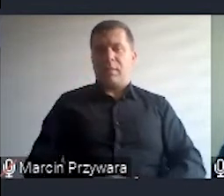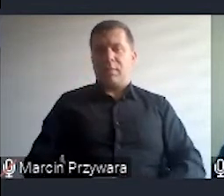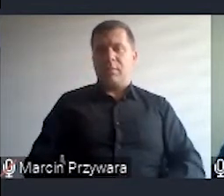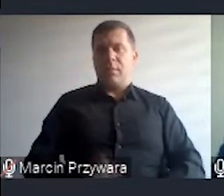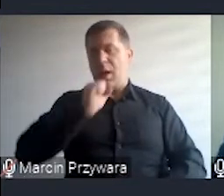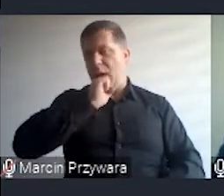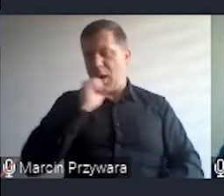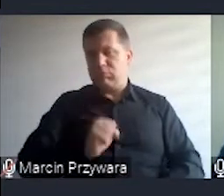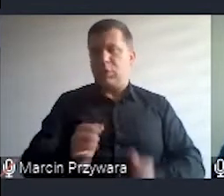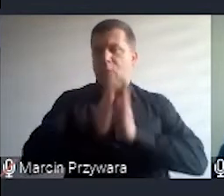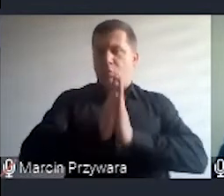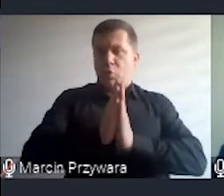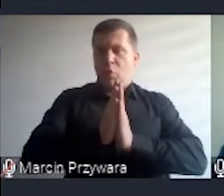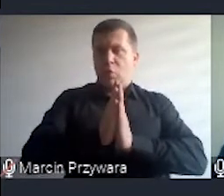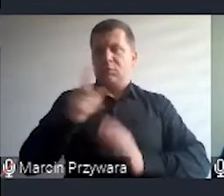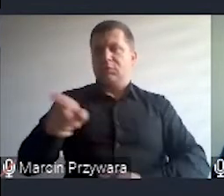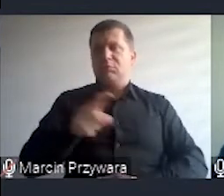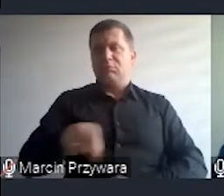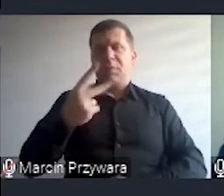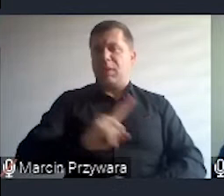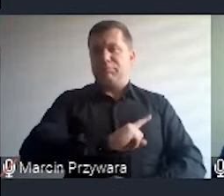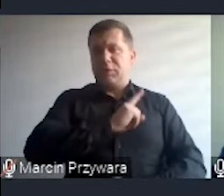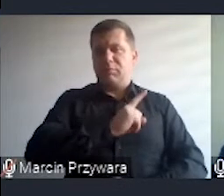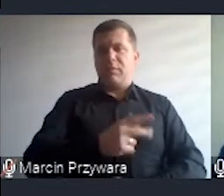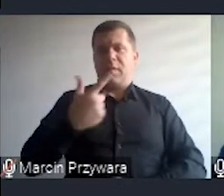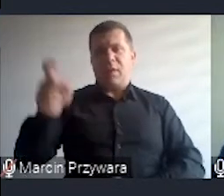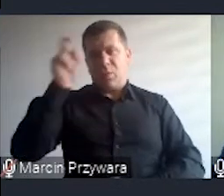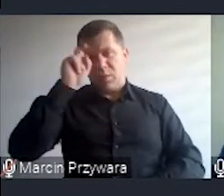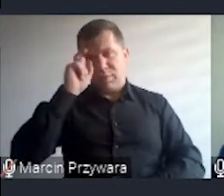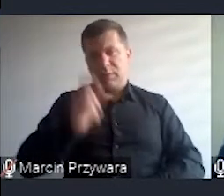Absolutnie proszę się tym nie przyjmować, nie kłopotać.